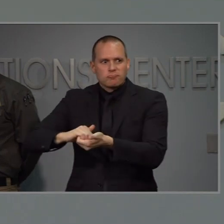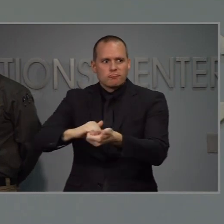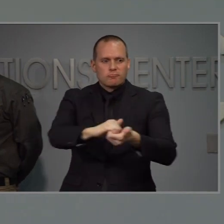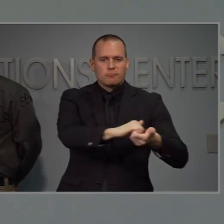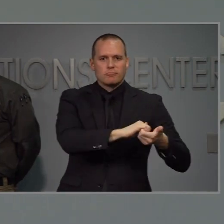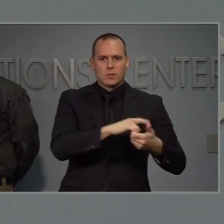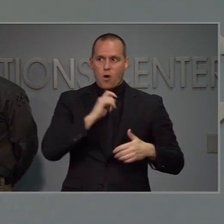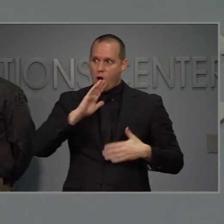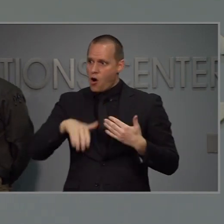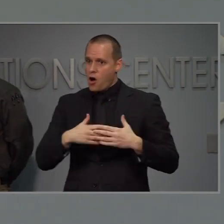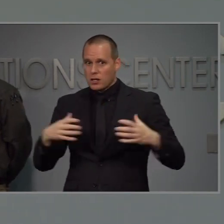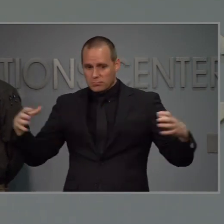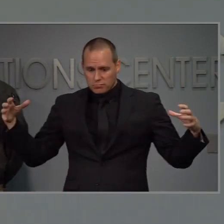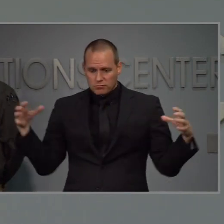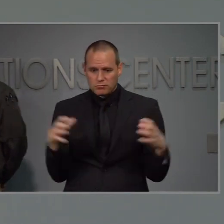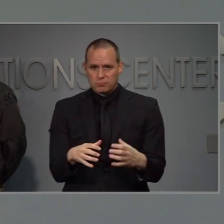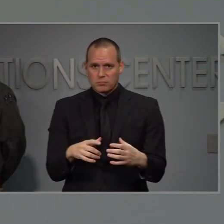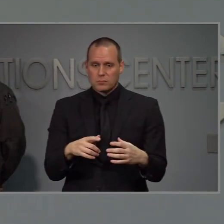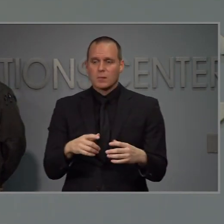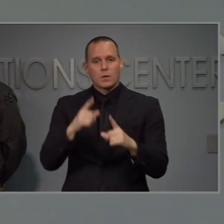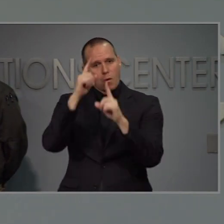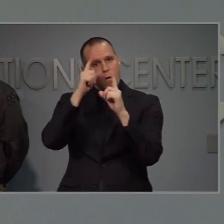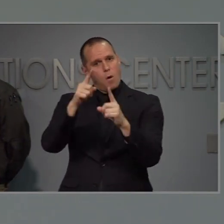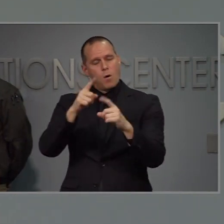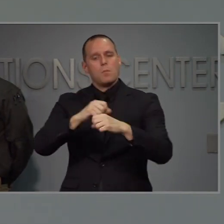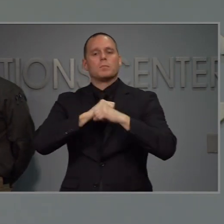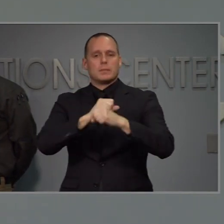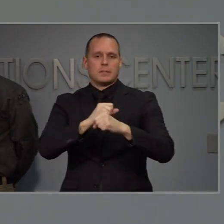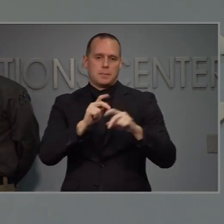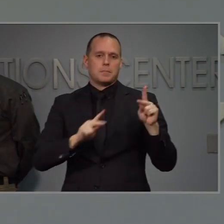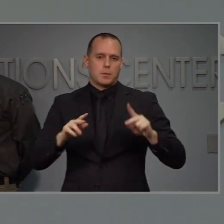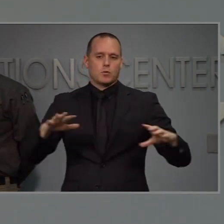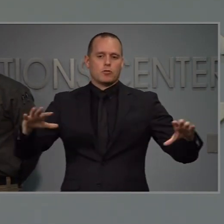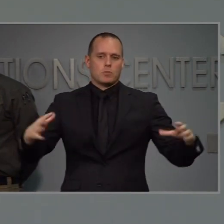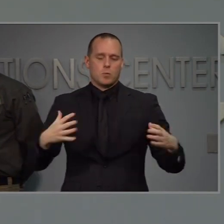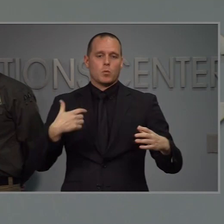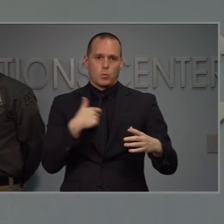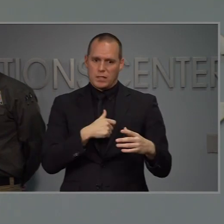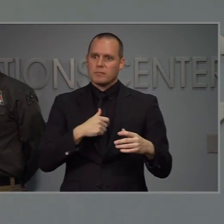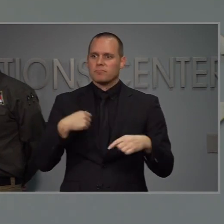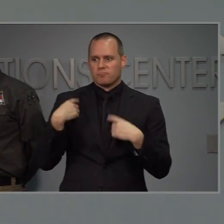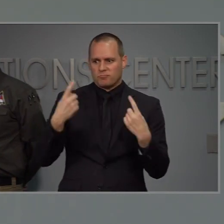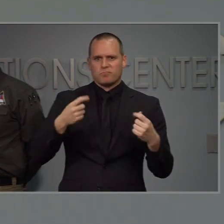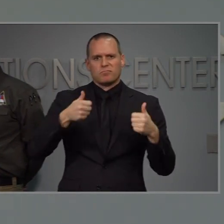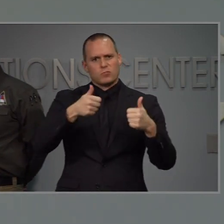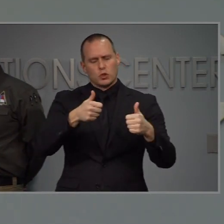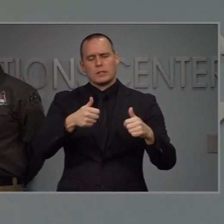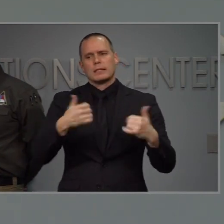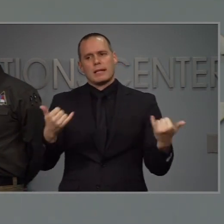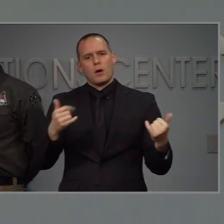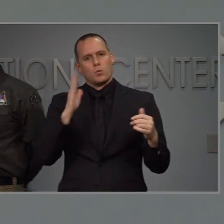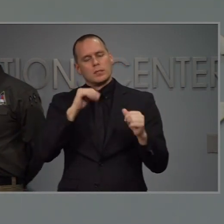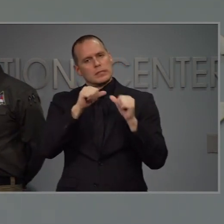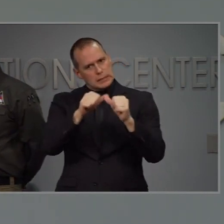asilo, si los hospitales y todo este es un esfuerzo en equipo para poder hacer el trabajo para proteger a las personas